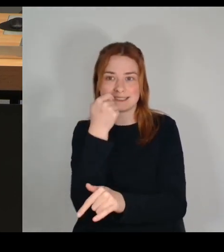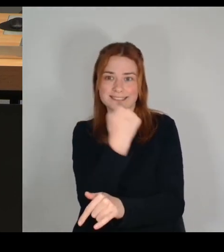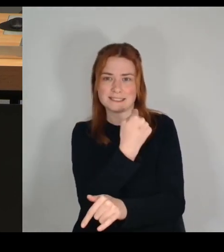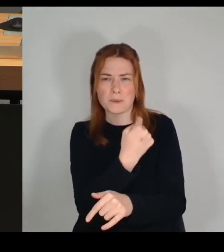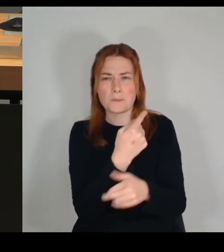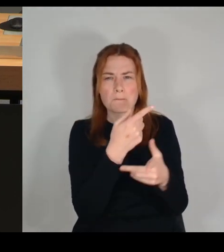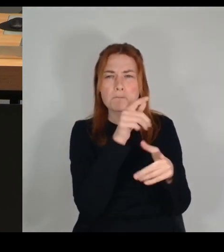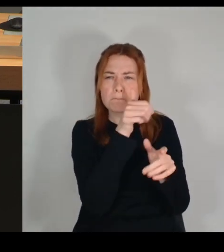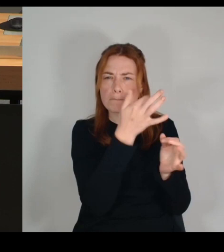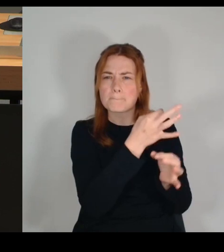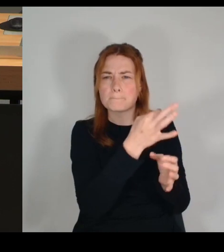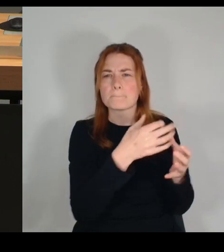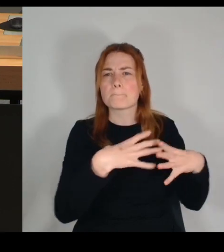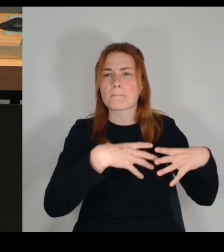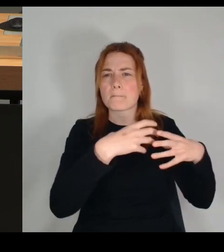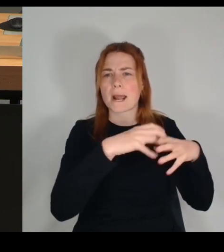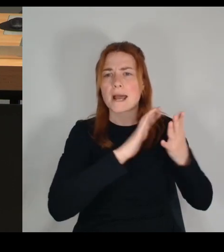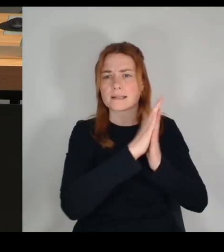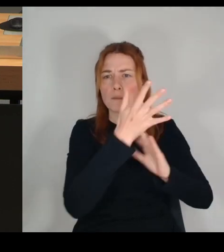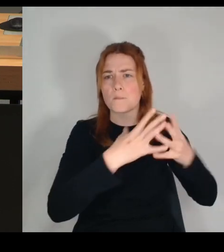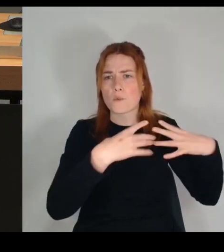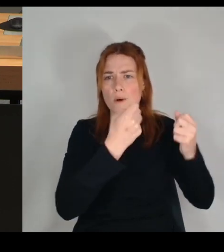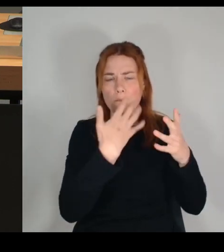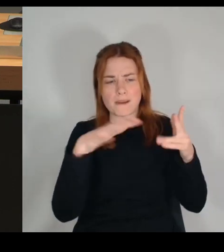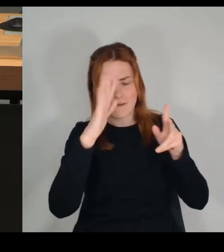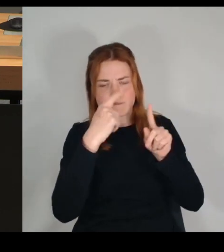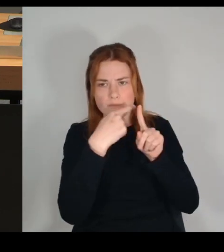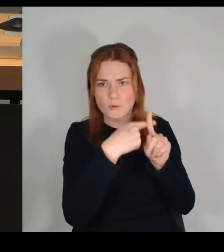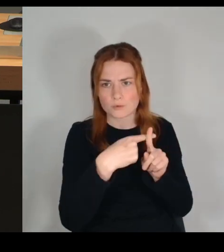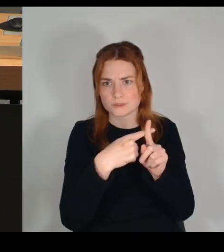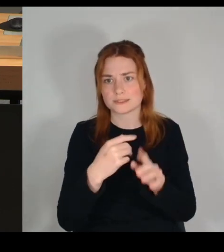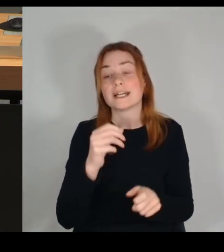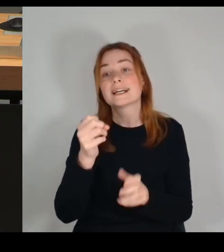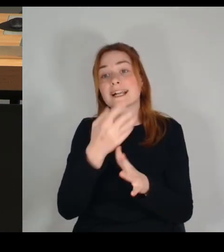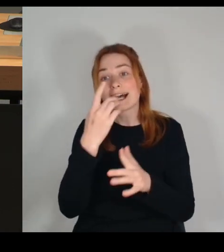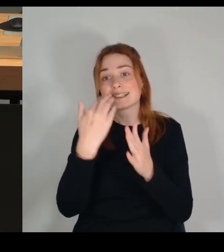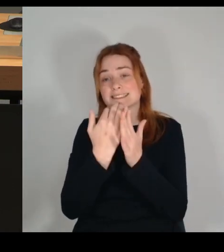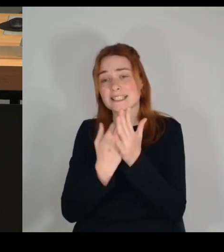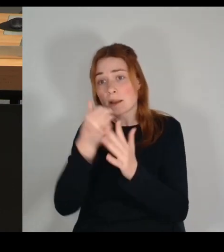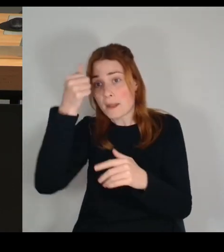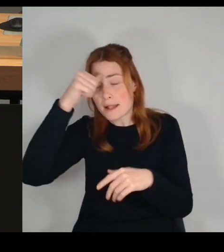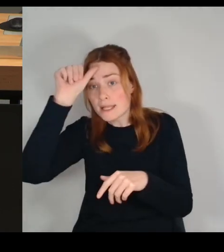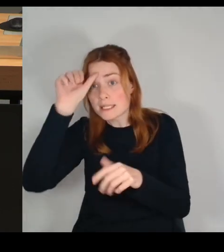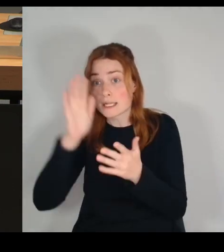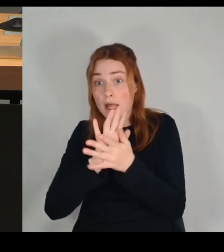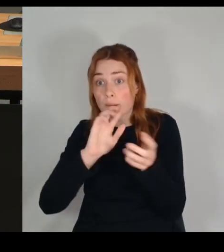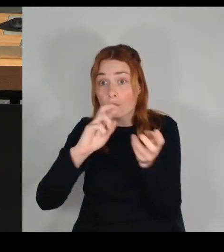kann, steht auf einem anderen Blatt. In Berlin kann die Schleierfahndung allenfalls auf überregionalen Strecken Autobahnen